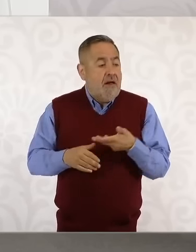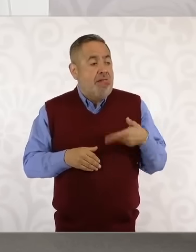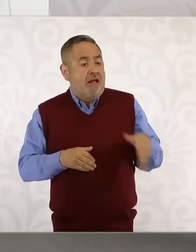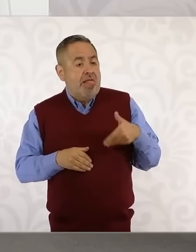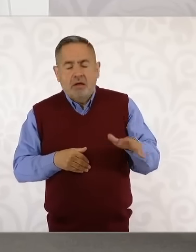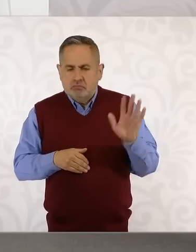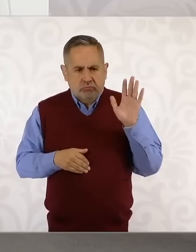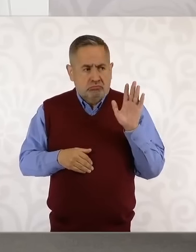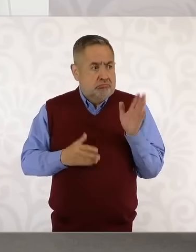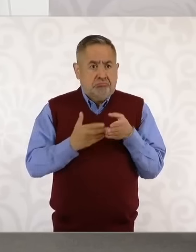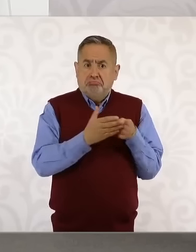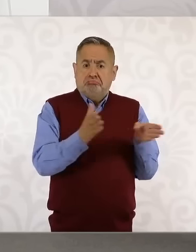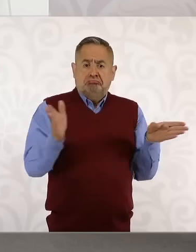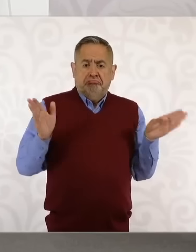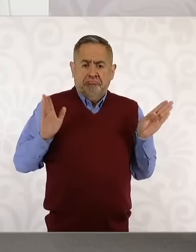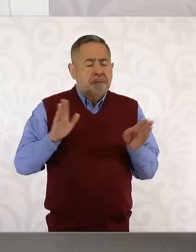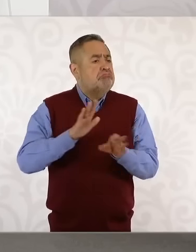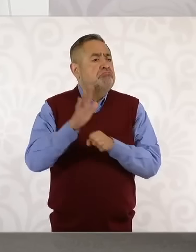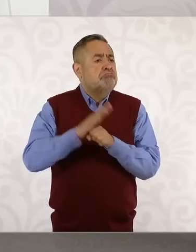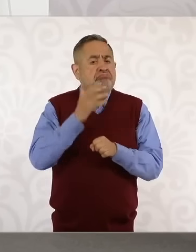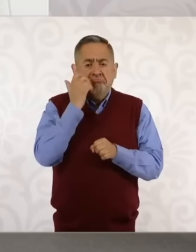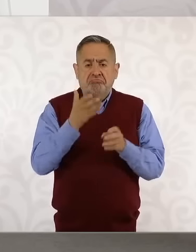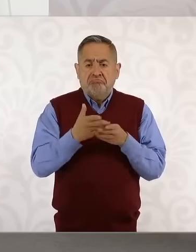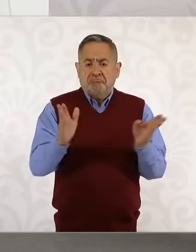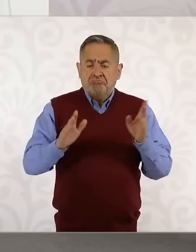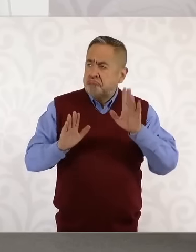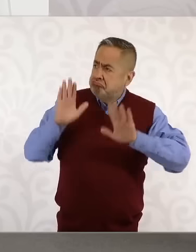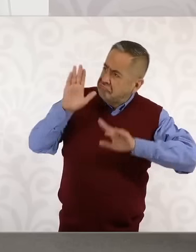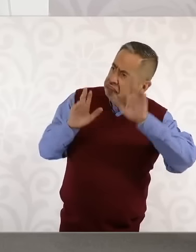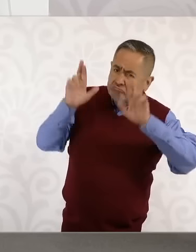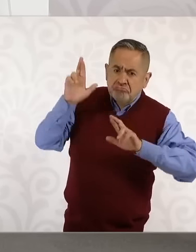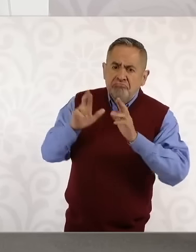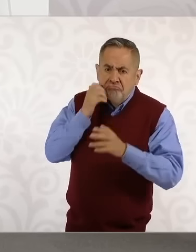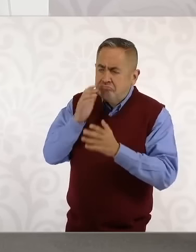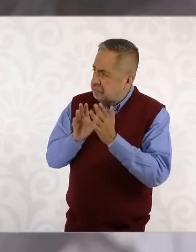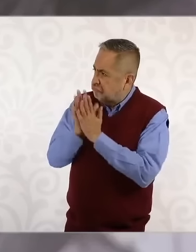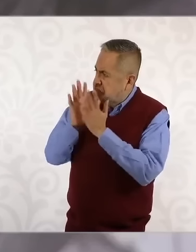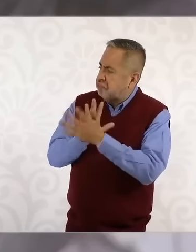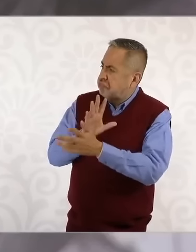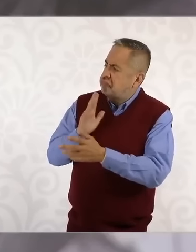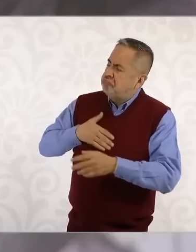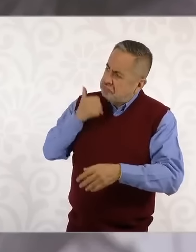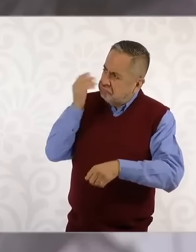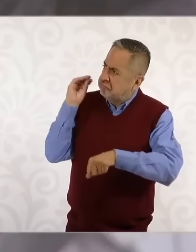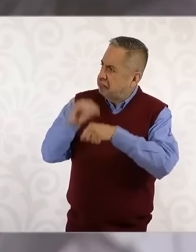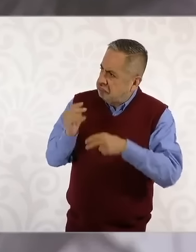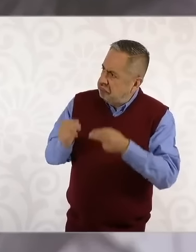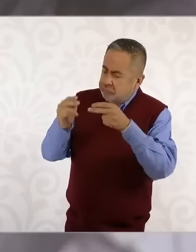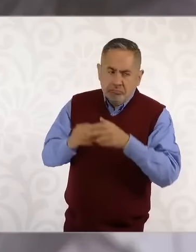no, o sea, se mantiene abierta la posibilidad y el derecho que tiene cualquier empresa privada de